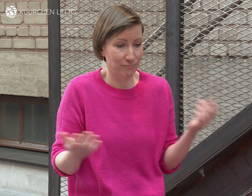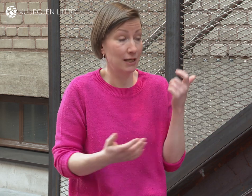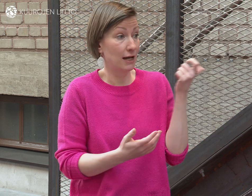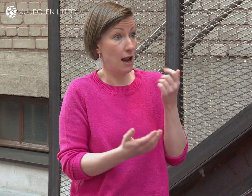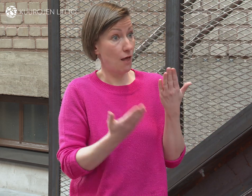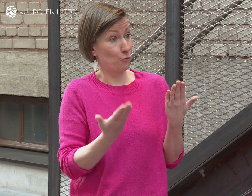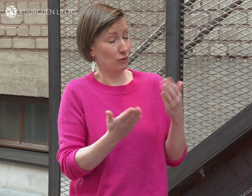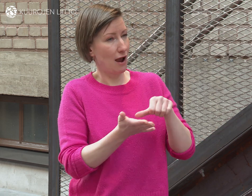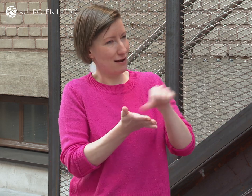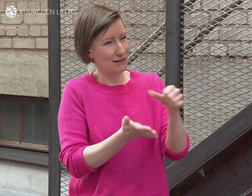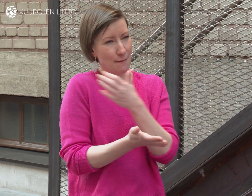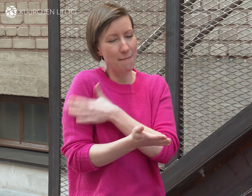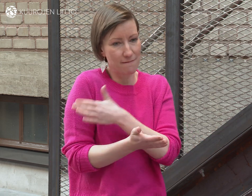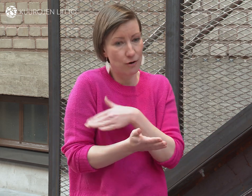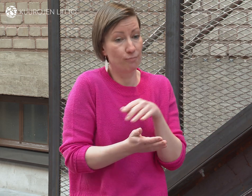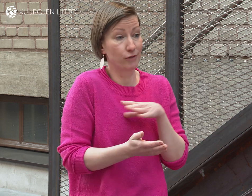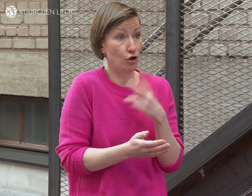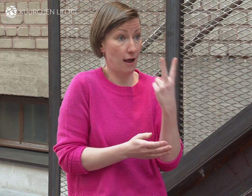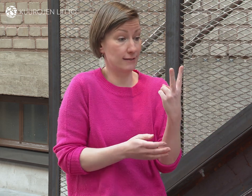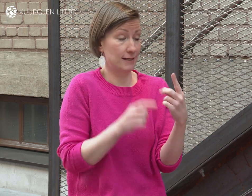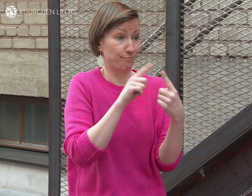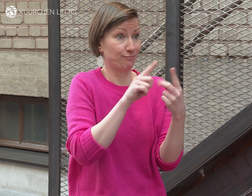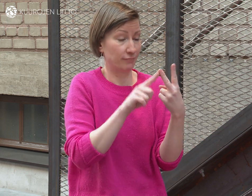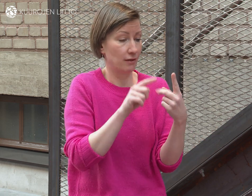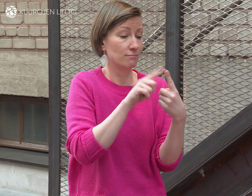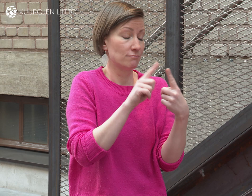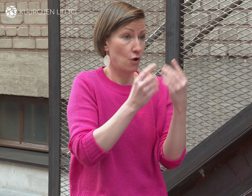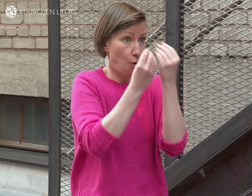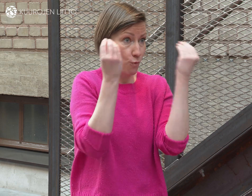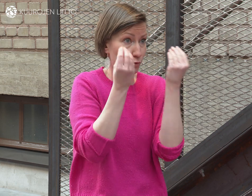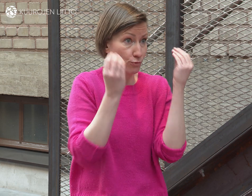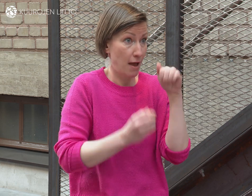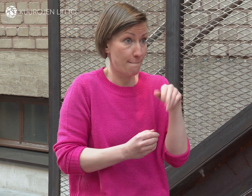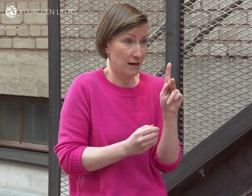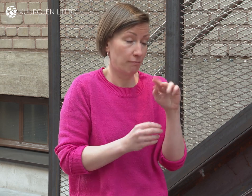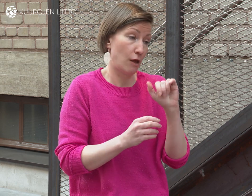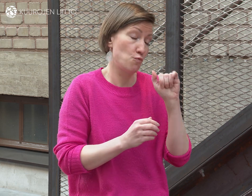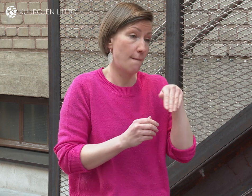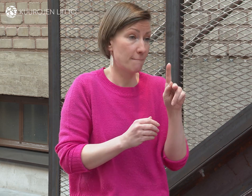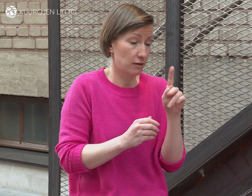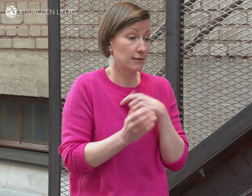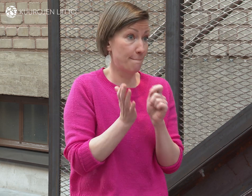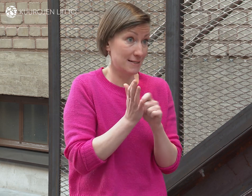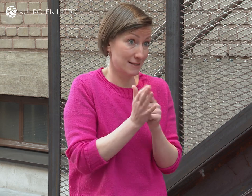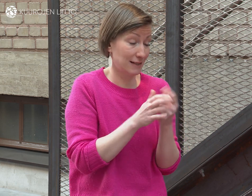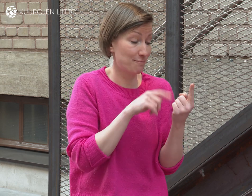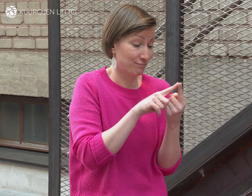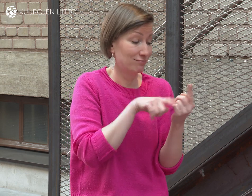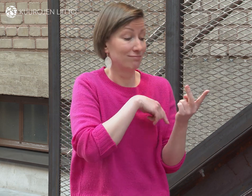Kun Kela hankkii tulkkauspalveluita, he huomioivat kaksi asiaa; koulutuksen (AMK tai YAMK) -